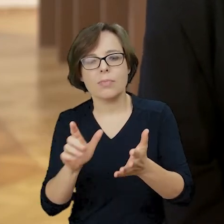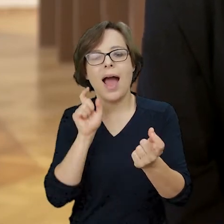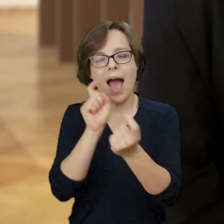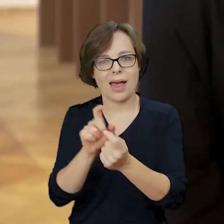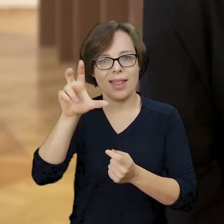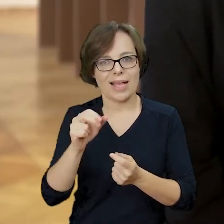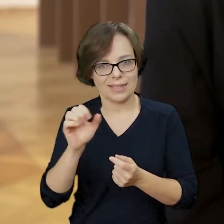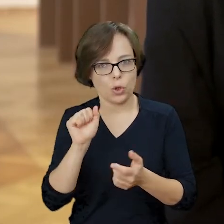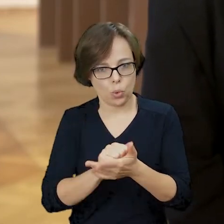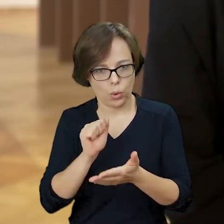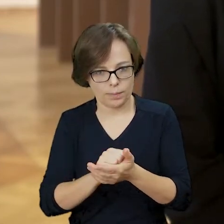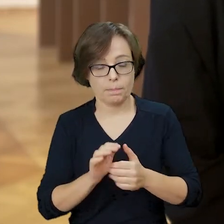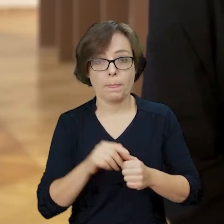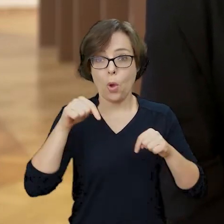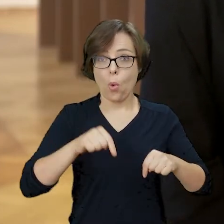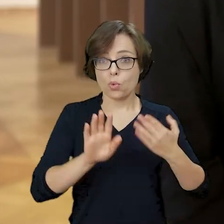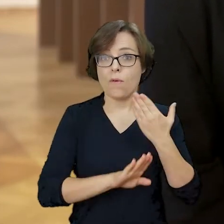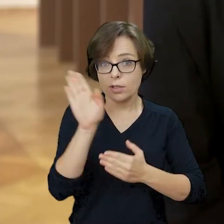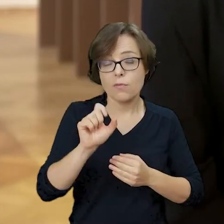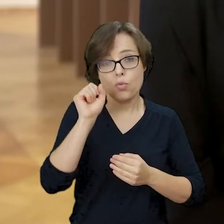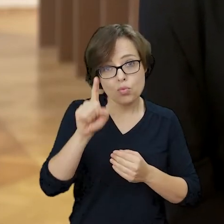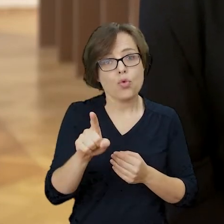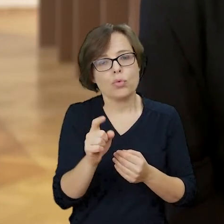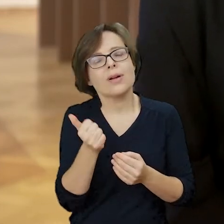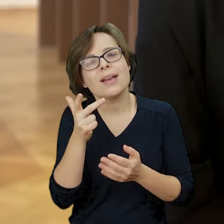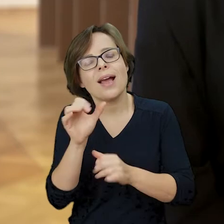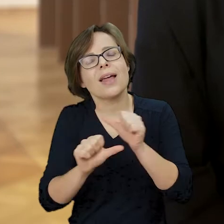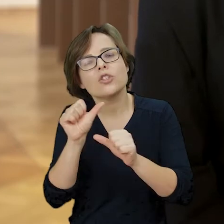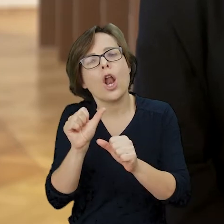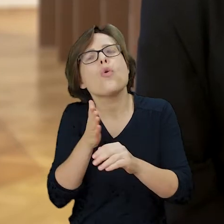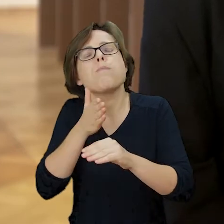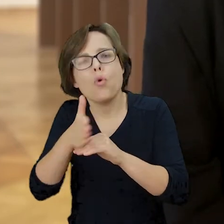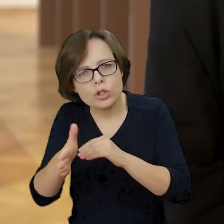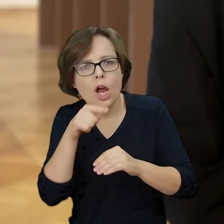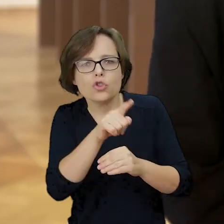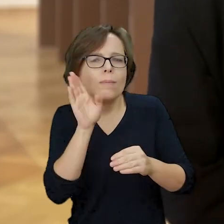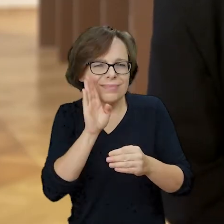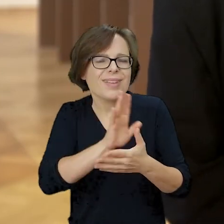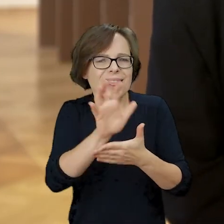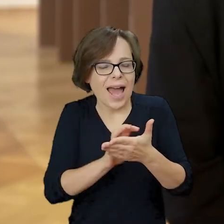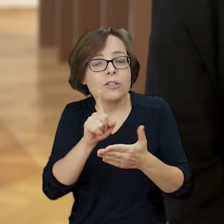Na wystawie pokazujemy kilkanaście lat późniejszą kontynuację tego druku o tym samym tytule.